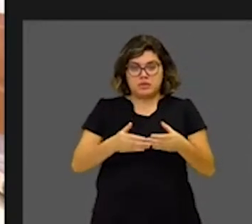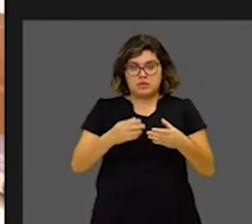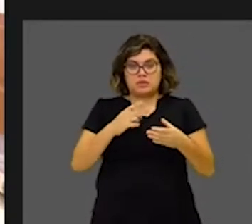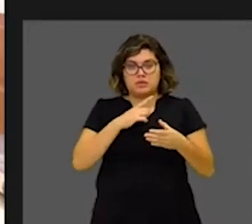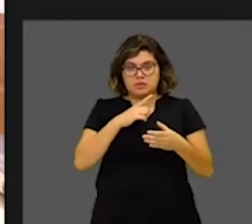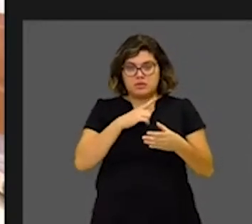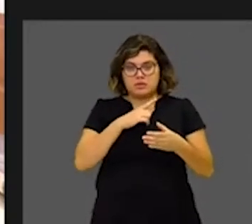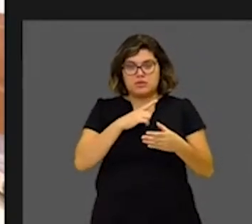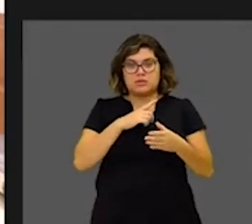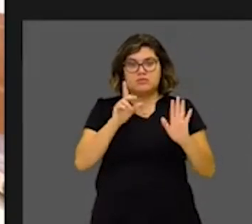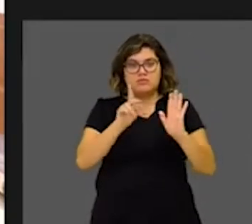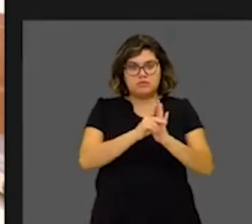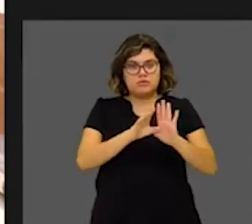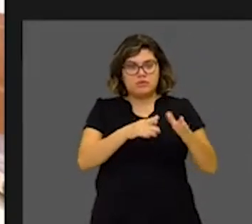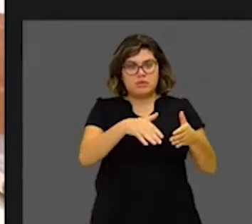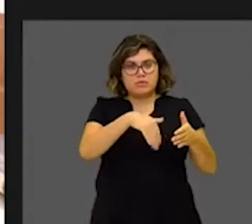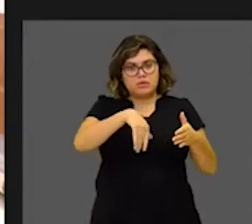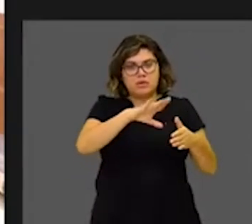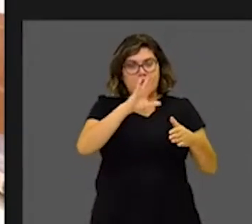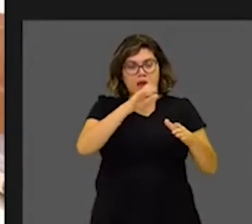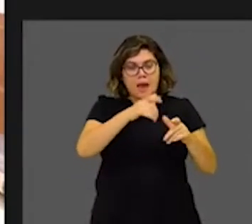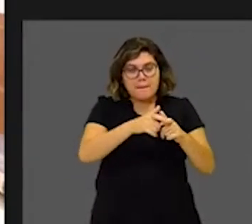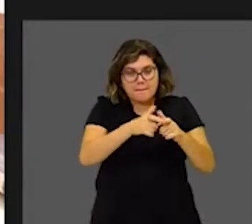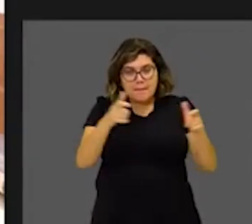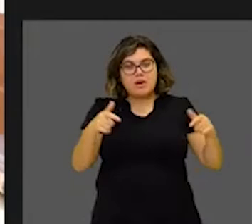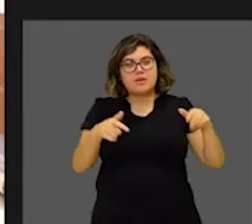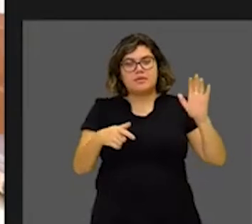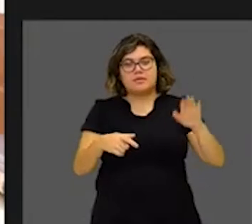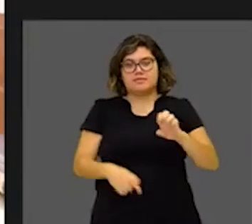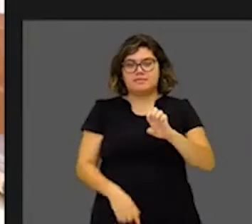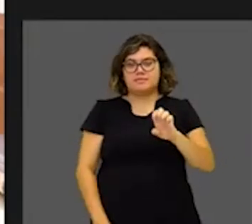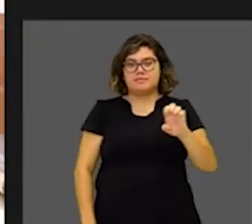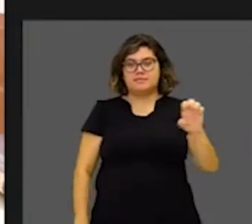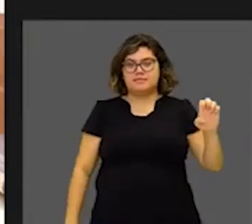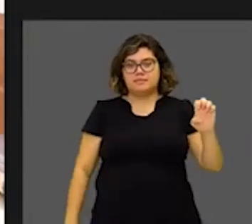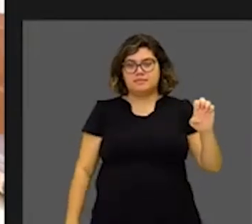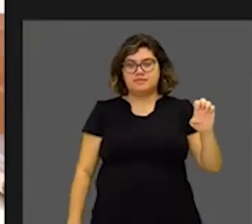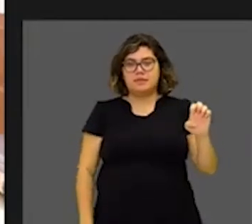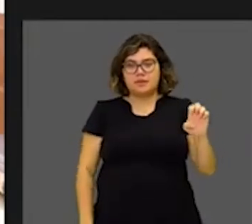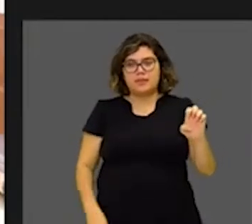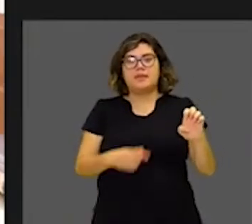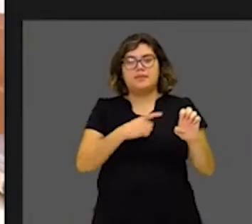político identificar com esquerdo então a gente b e numericamente elas estão concentradas no sol no